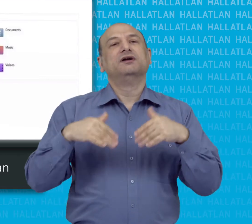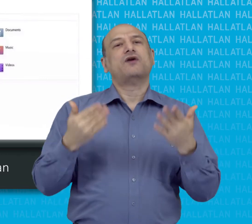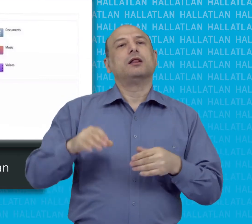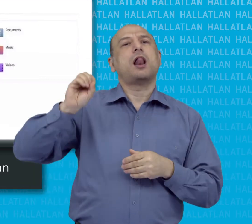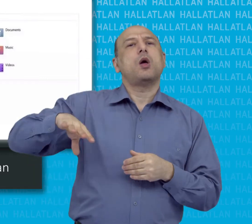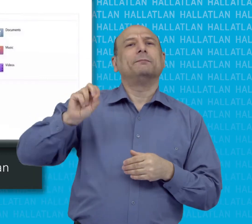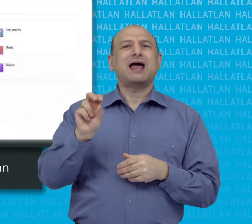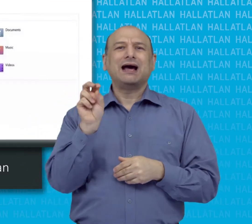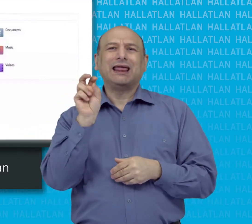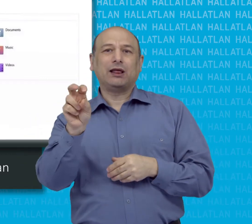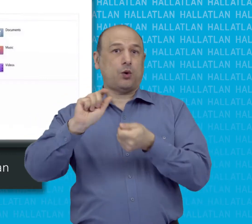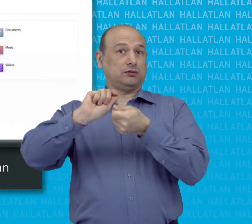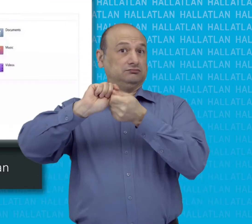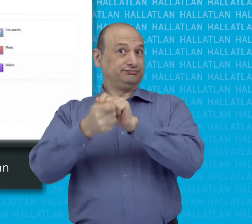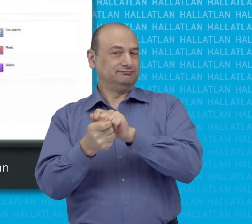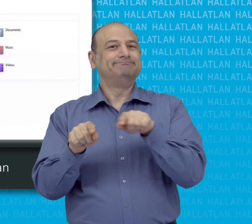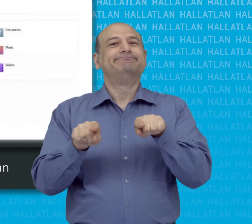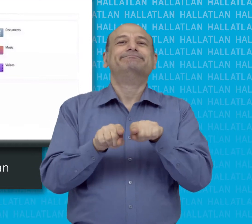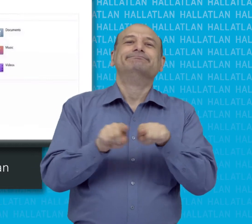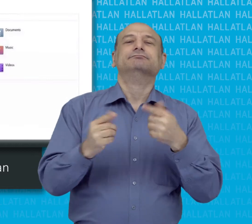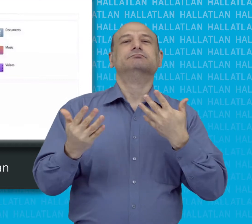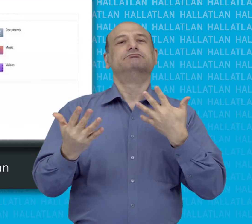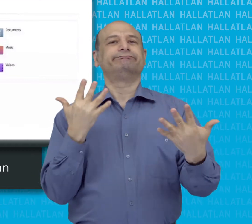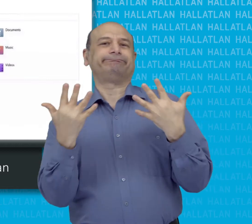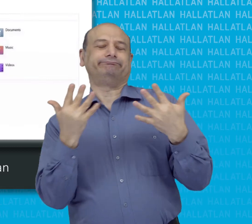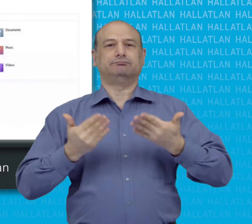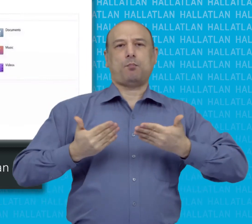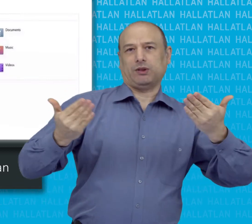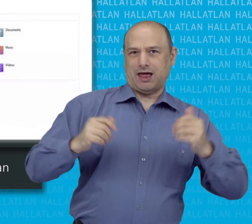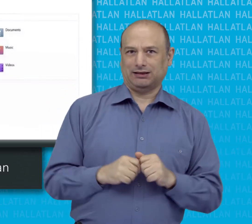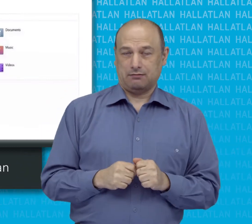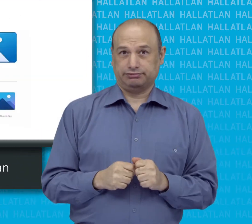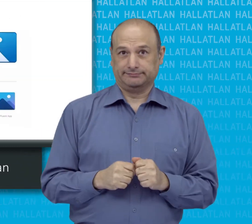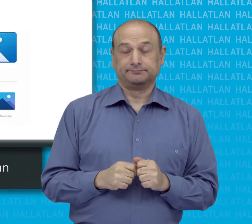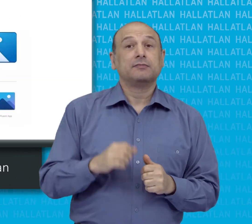valamint a Lomtár ikonja változott meg és kapott modernebb kinézetet.